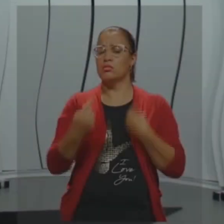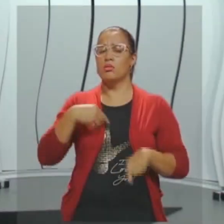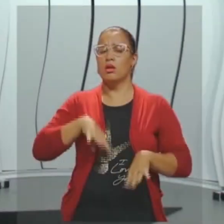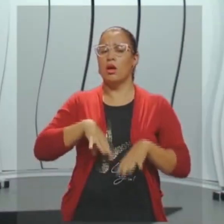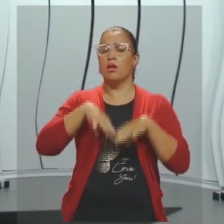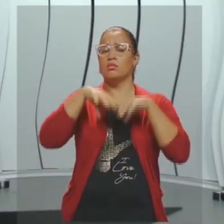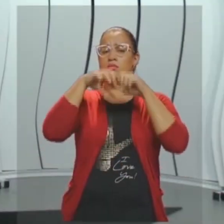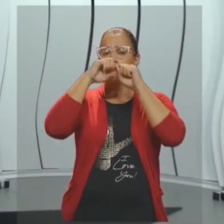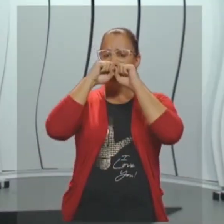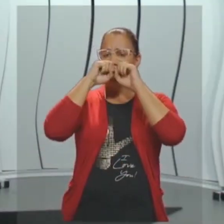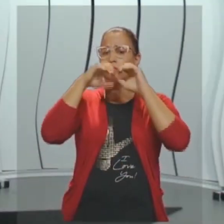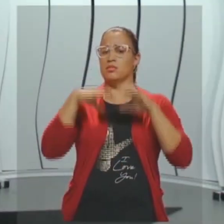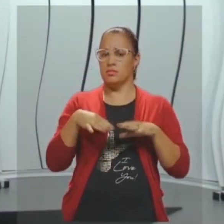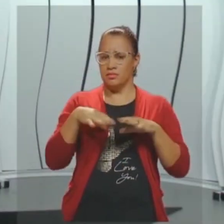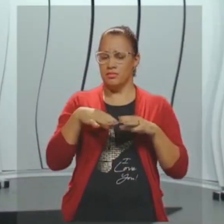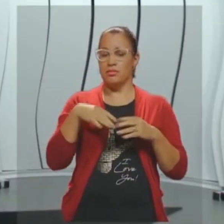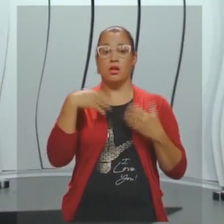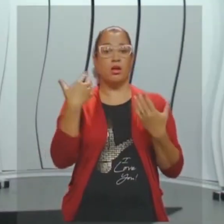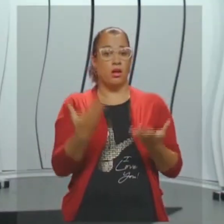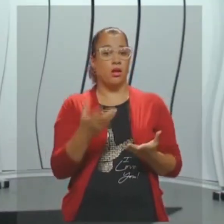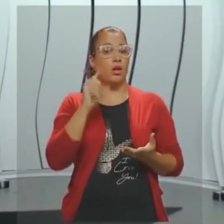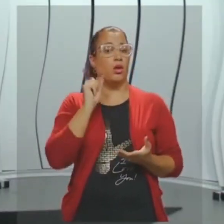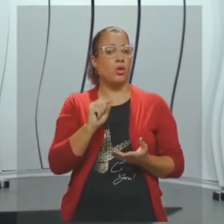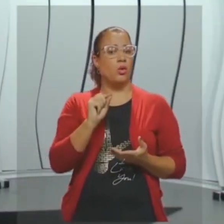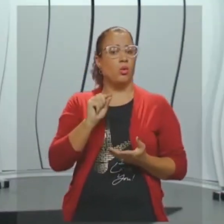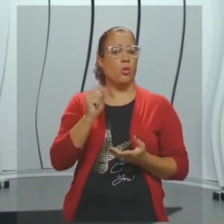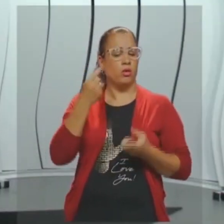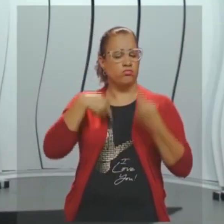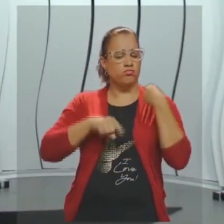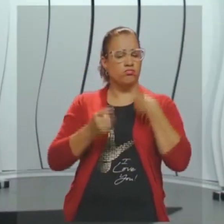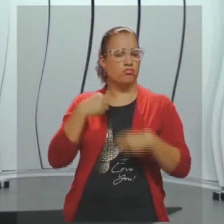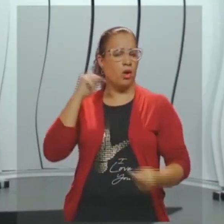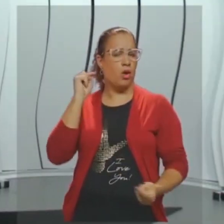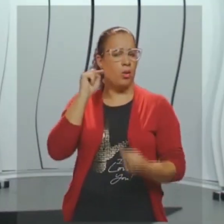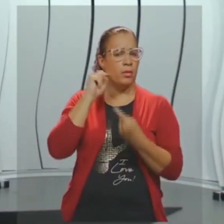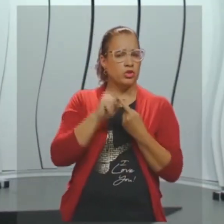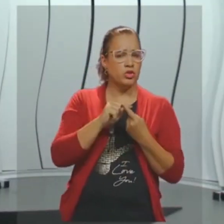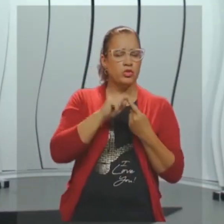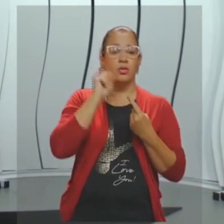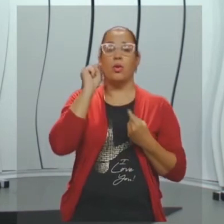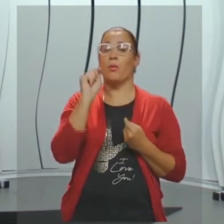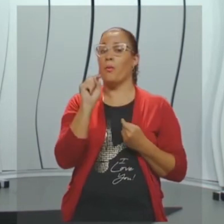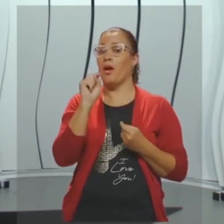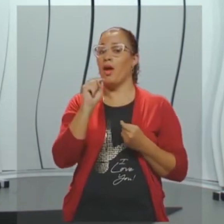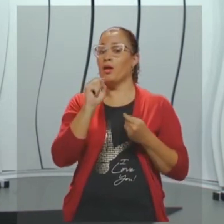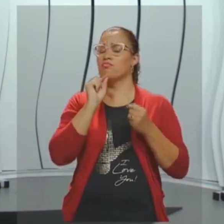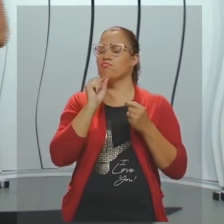A função geral do sistema respiratório é permitir que o